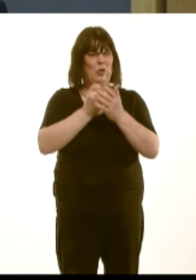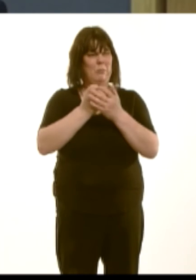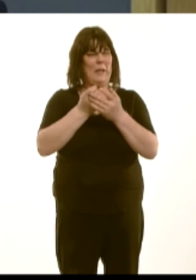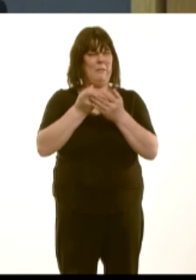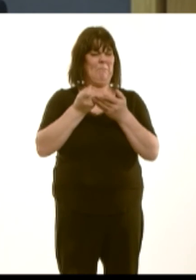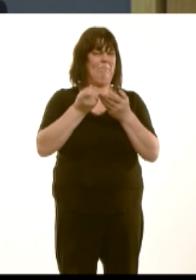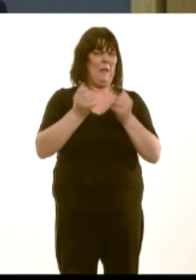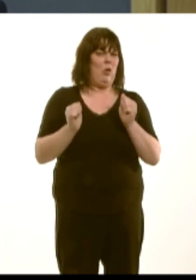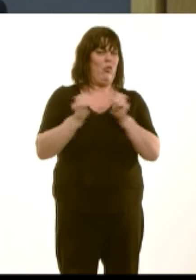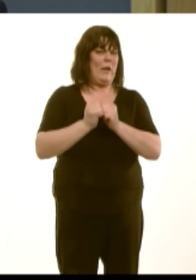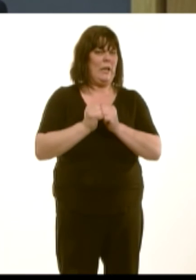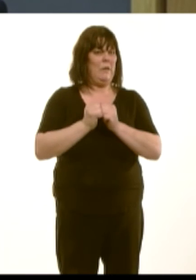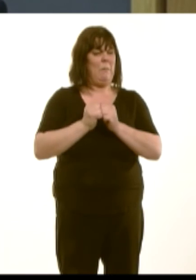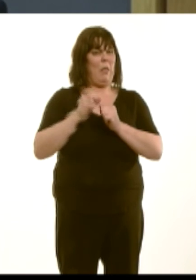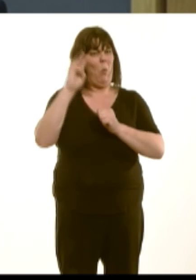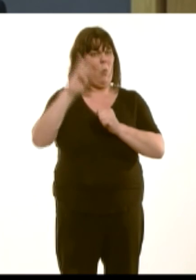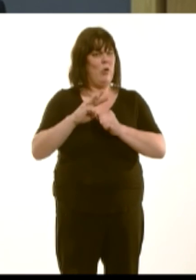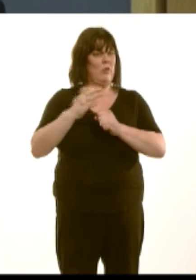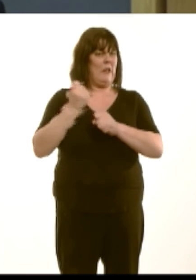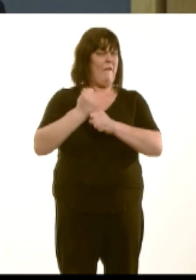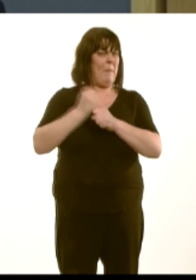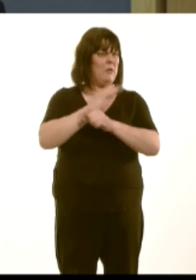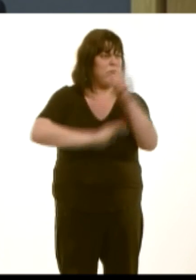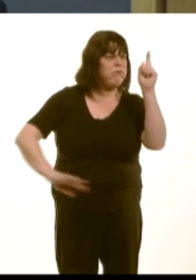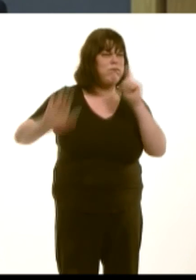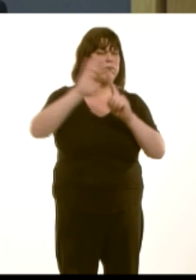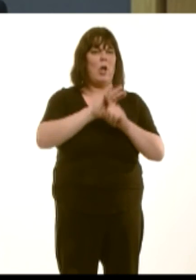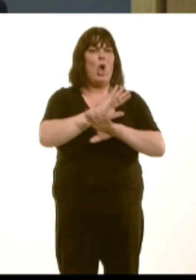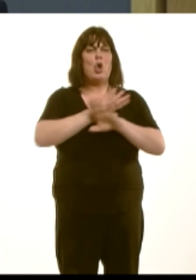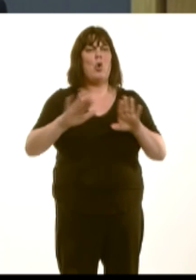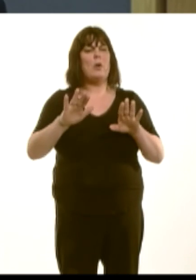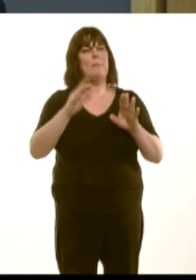Carwyn Jones: Yn gyntaf, a gaf i ddweud hyn wrth yr Aelod?